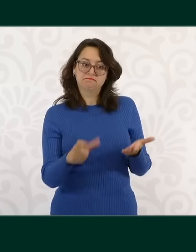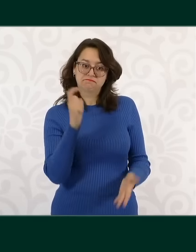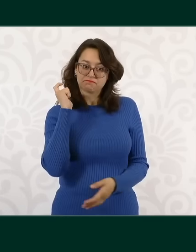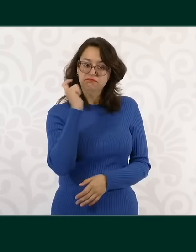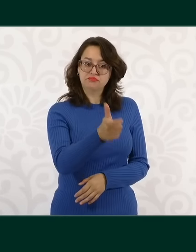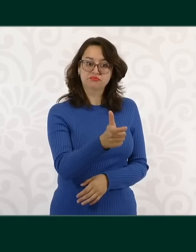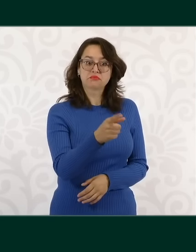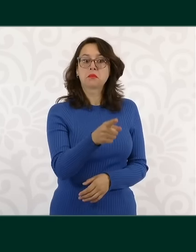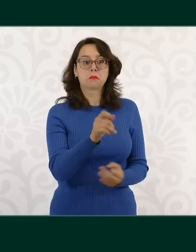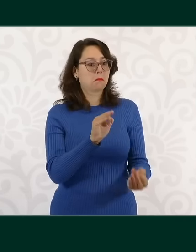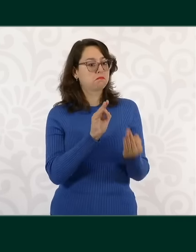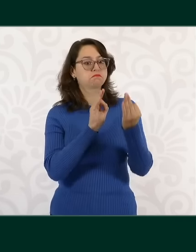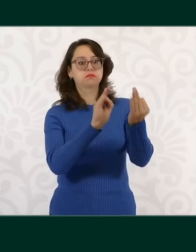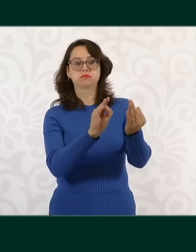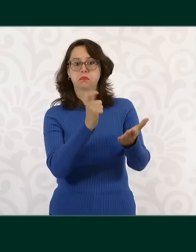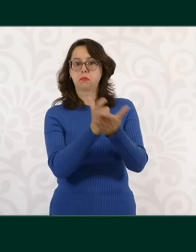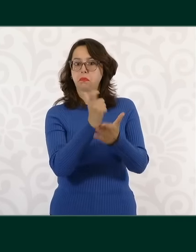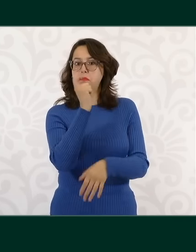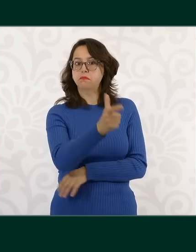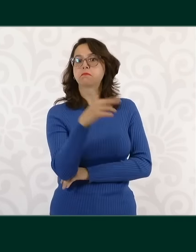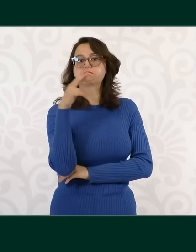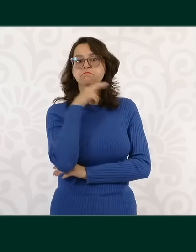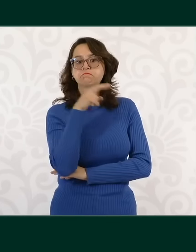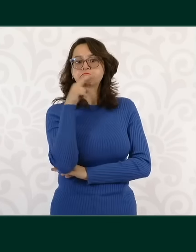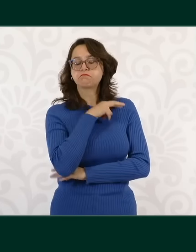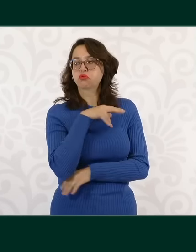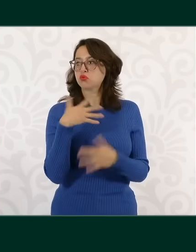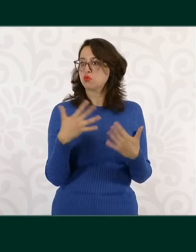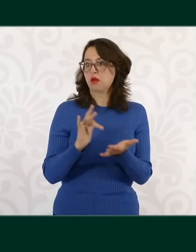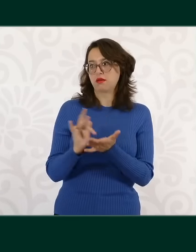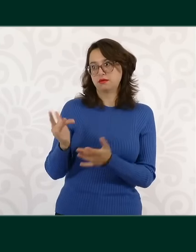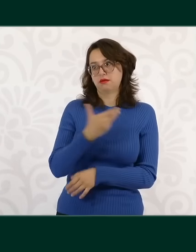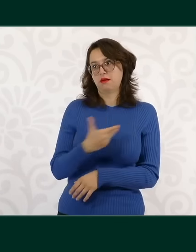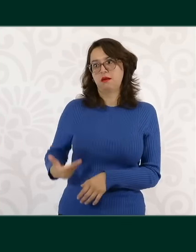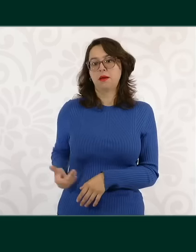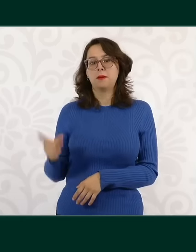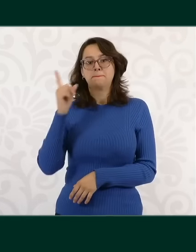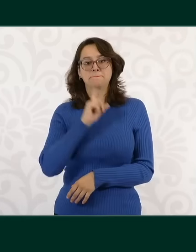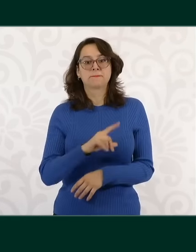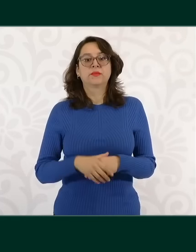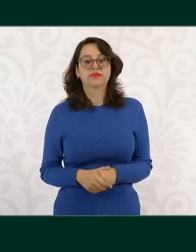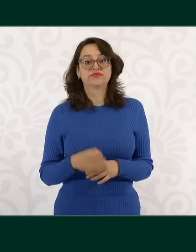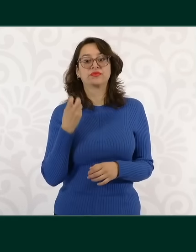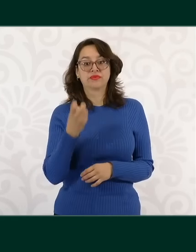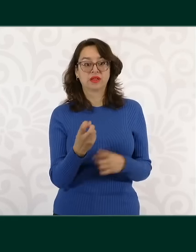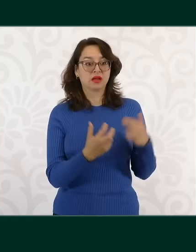había hecho de manera tan expedita. Entonces, eh se dice, ya que se tienen los avalúos, hace el